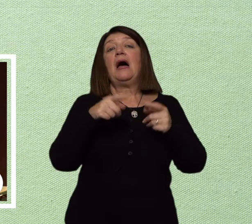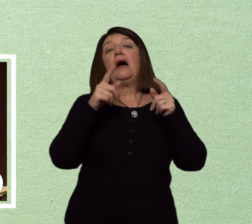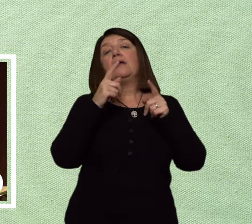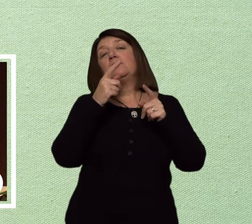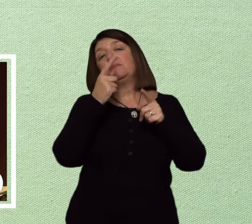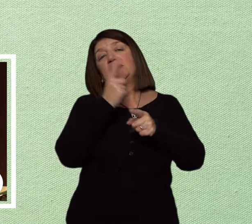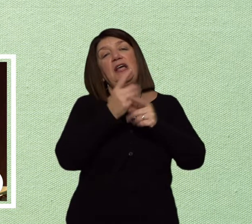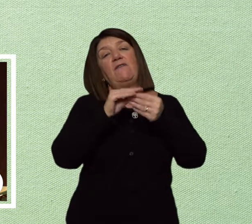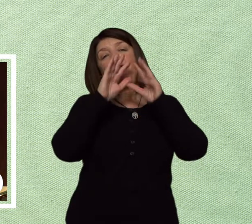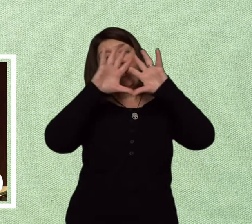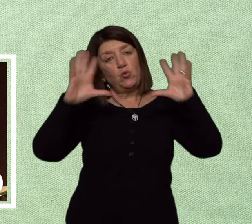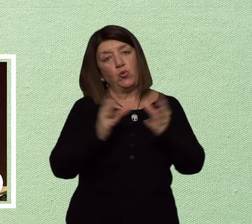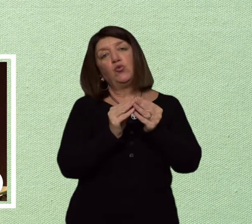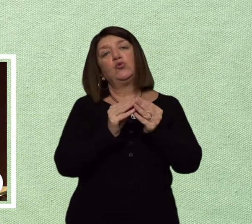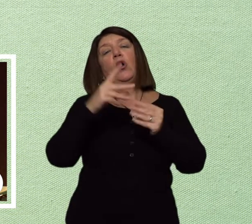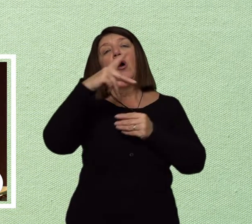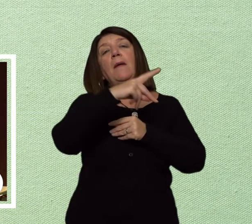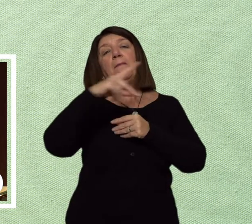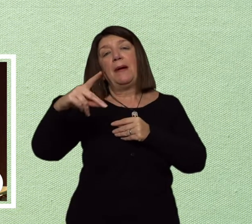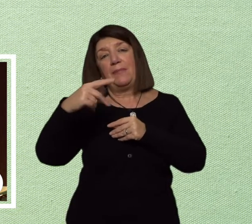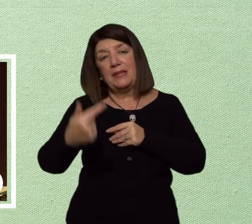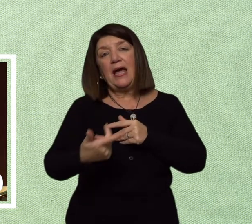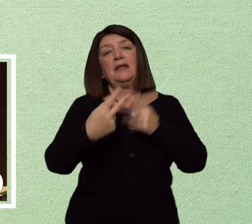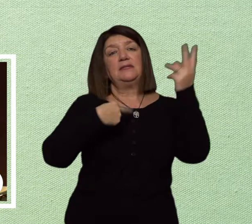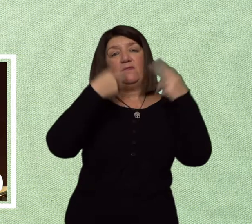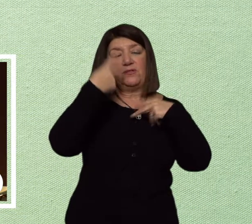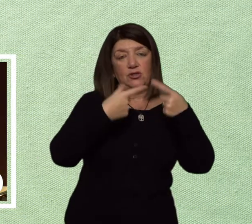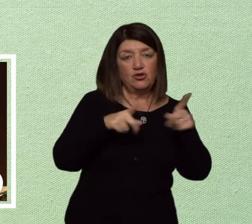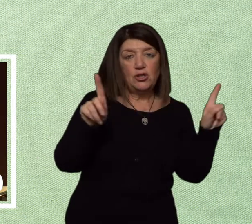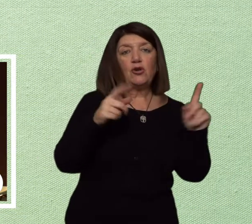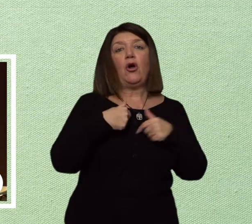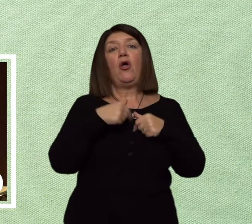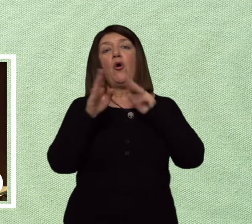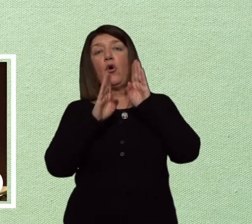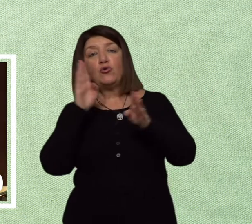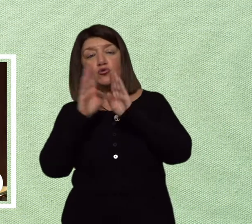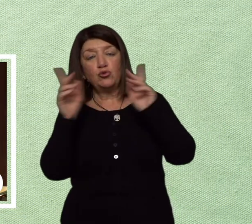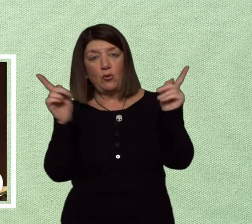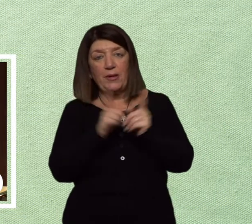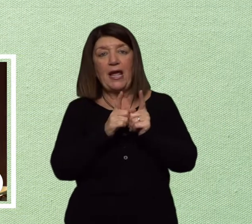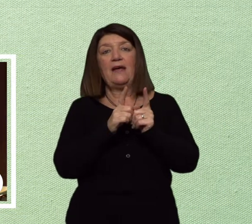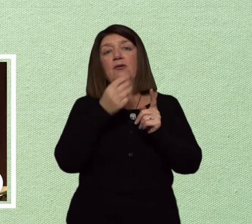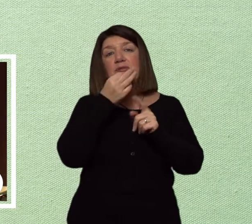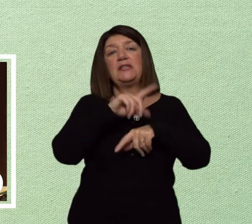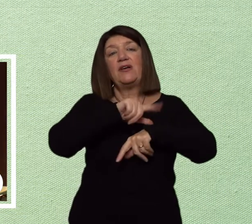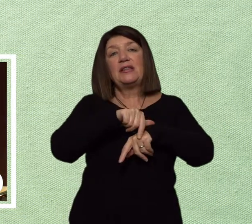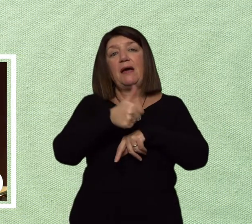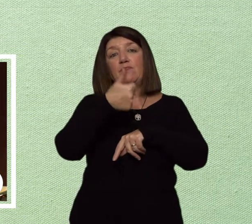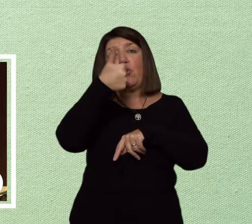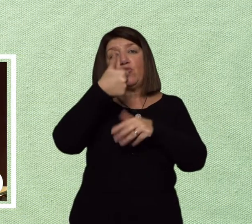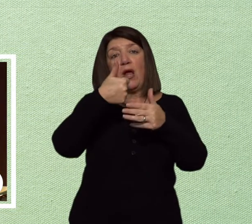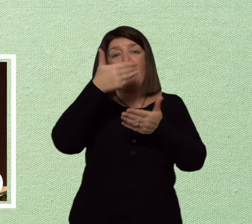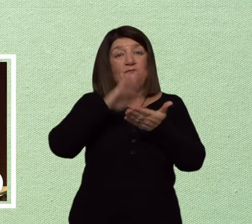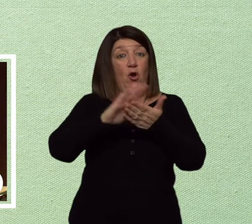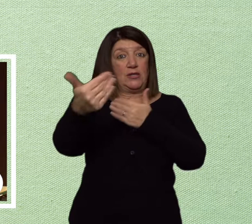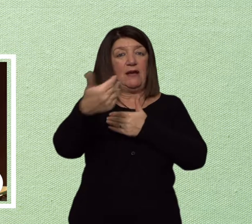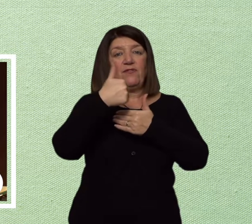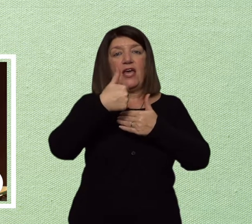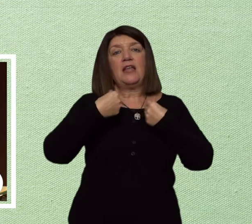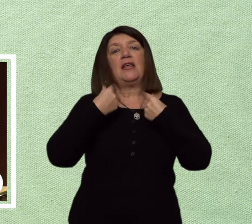visita ginecologica, può avere un consulto anche breve con l'ostetrica e poi anche il modo...